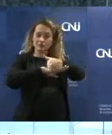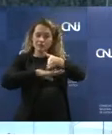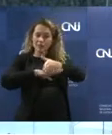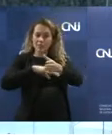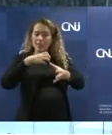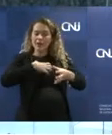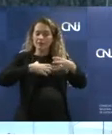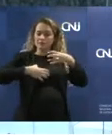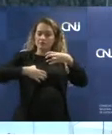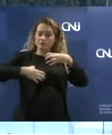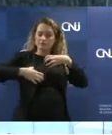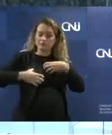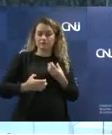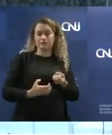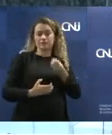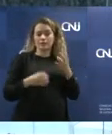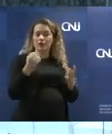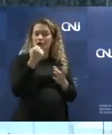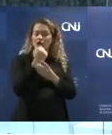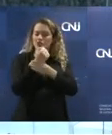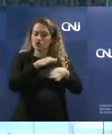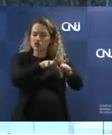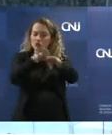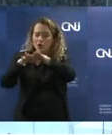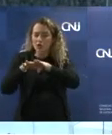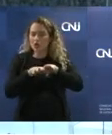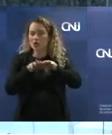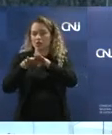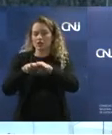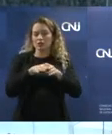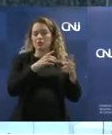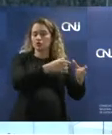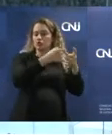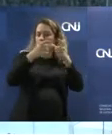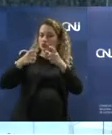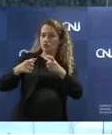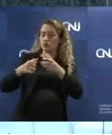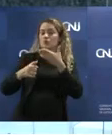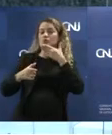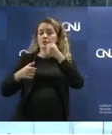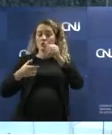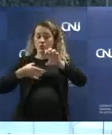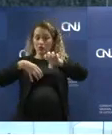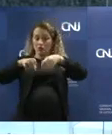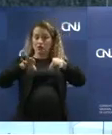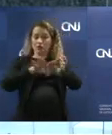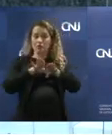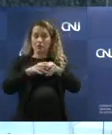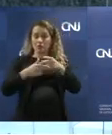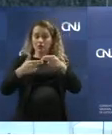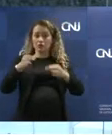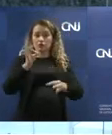garantindo o equilíbrio entre as partes na formalização e concretização dos negócios jurídicos, prevenindo litígios